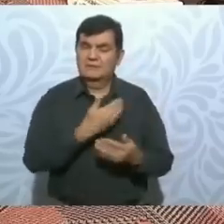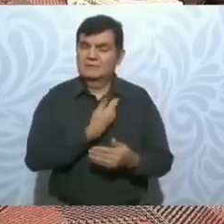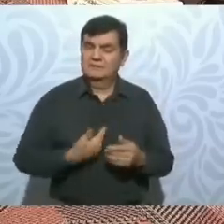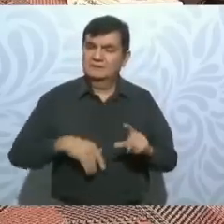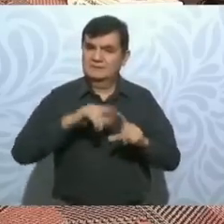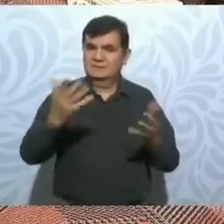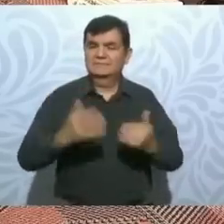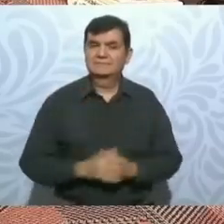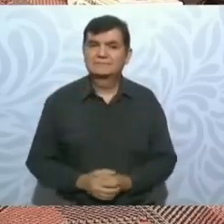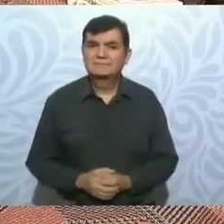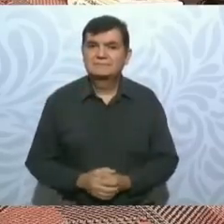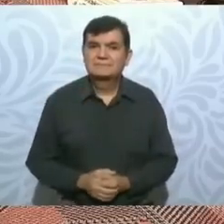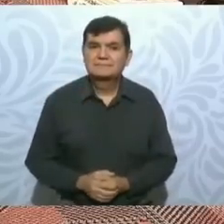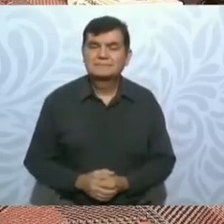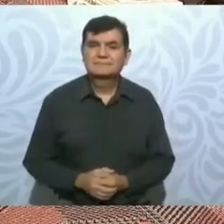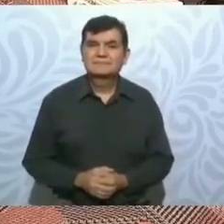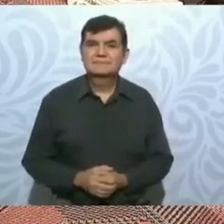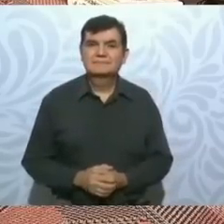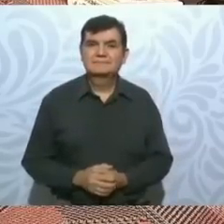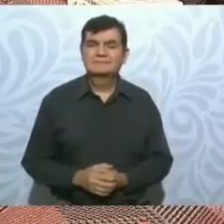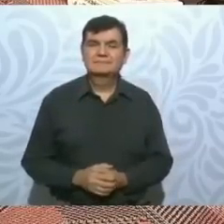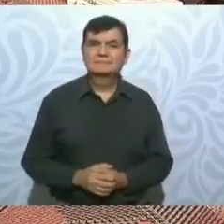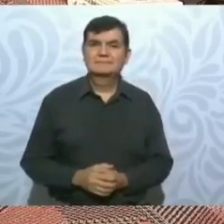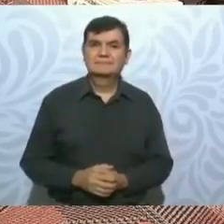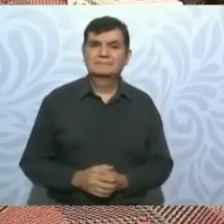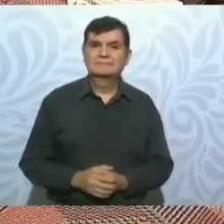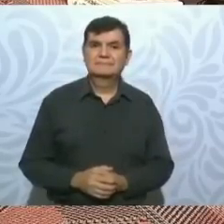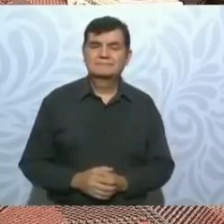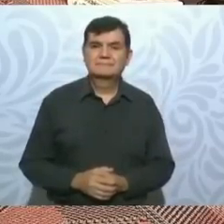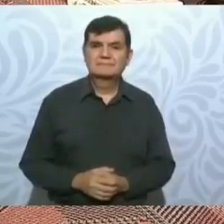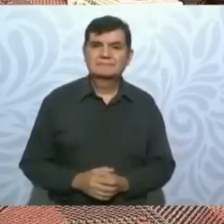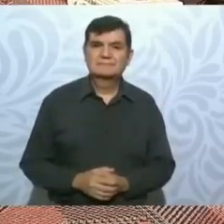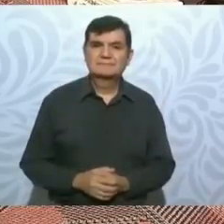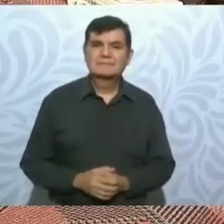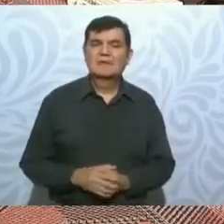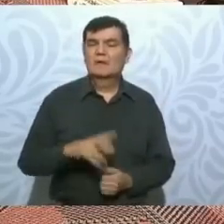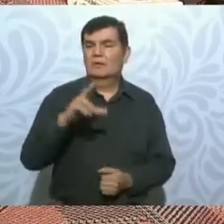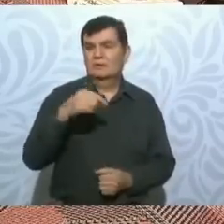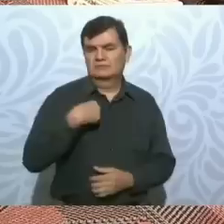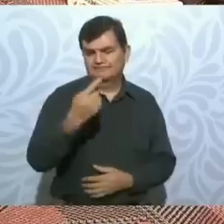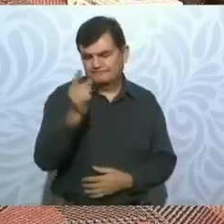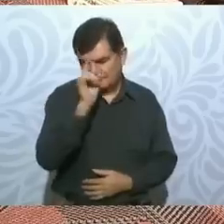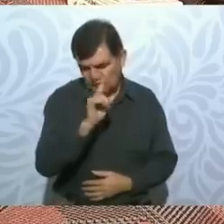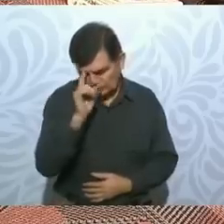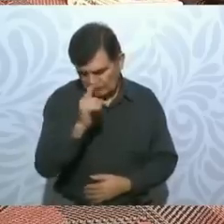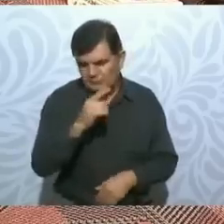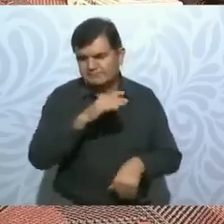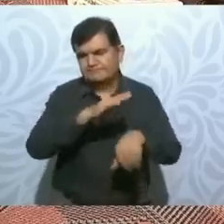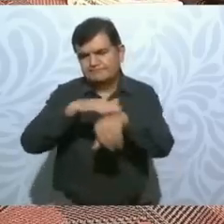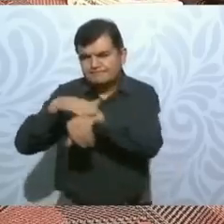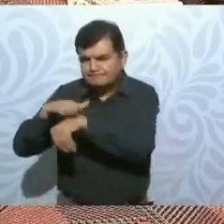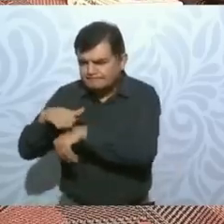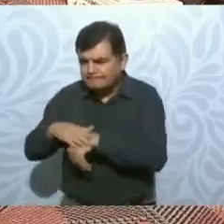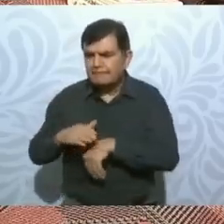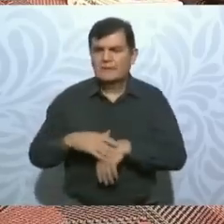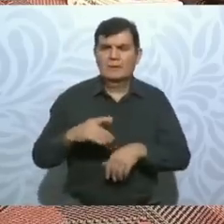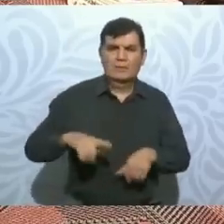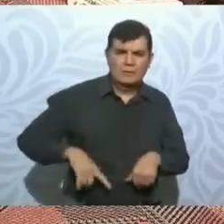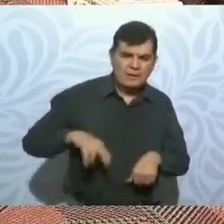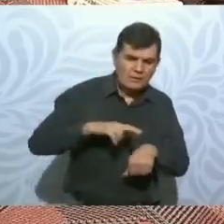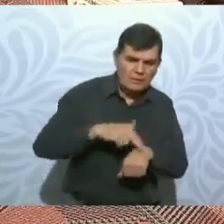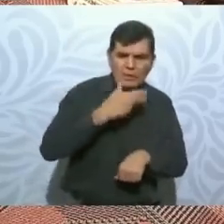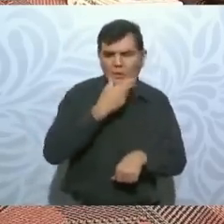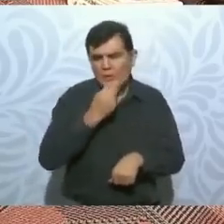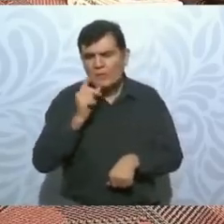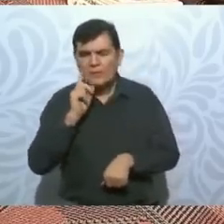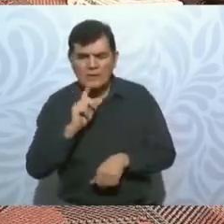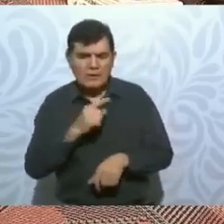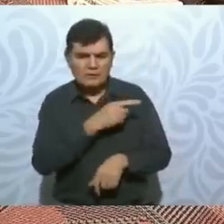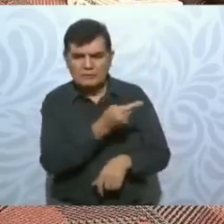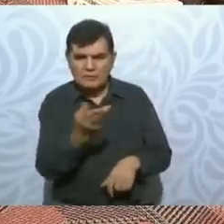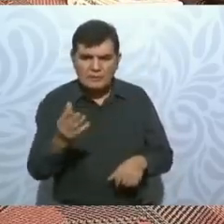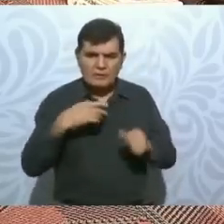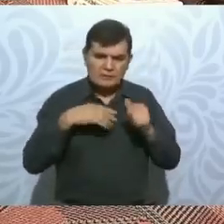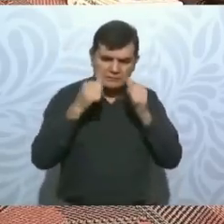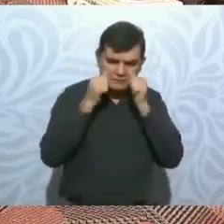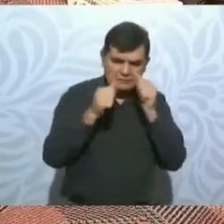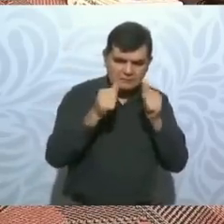la no es un consejo un llamado a que gobernadores gobernadoras atendamos de manera personal el tema